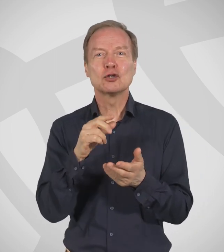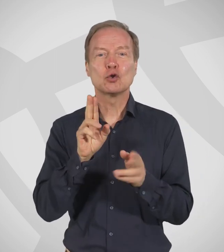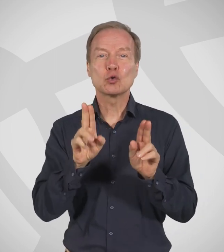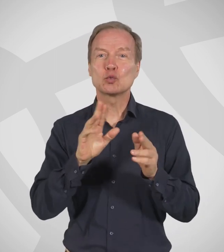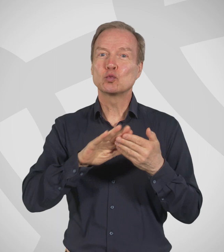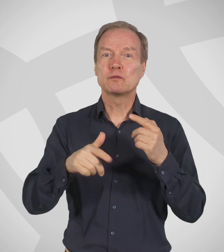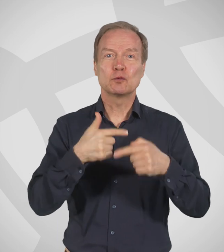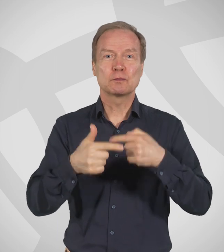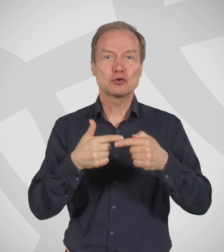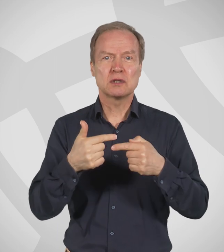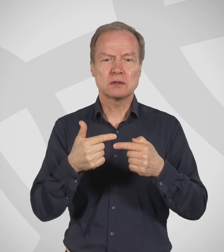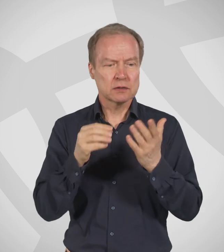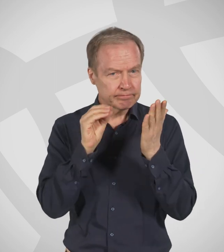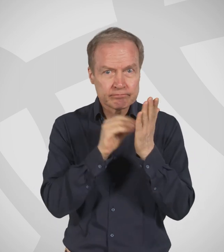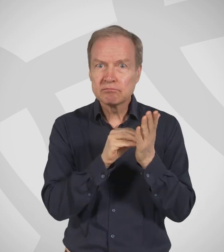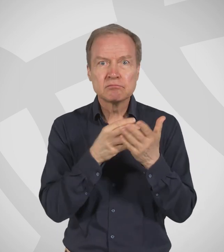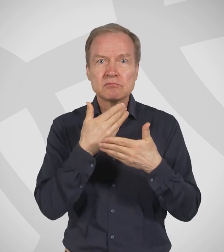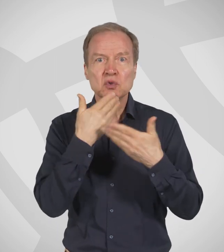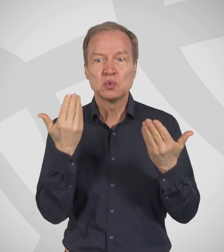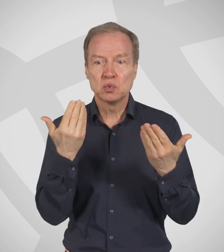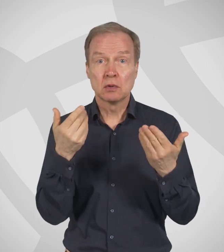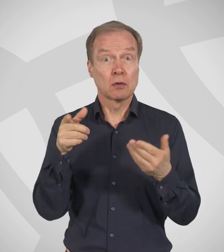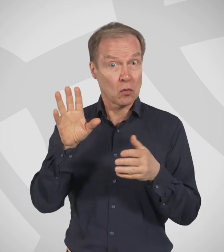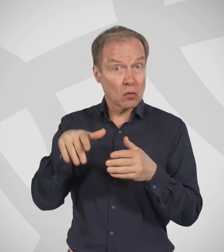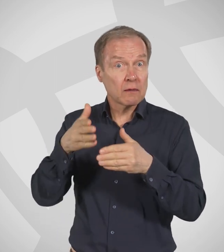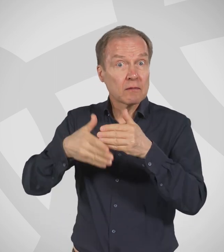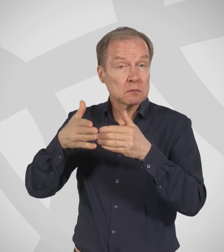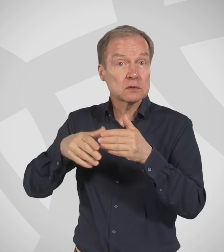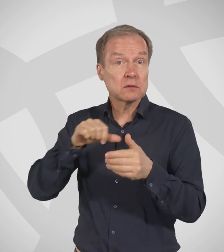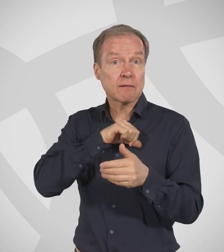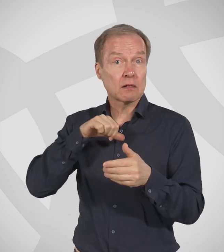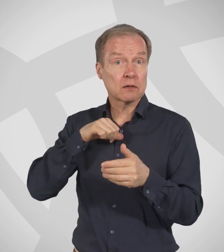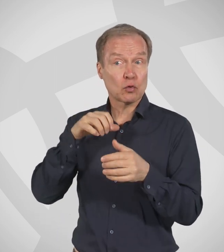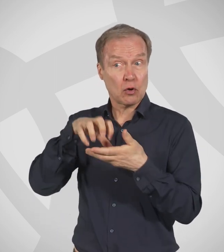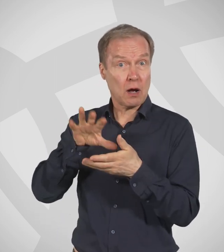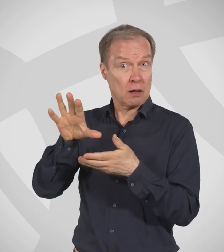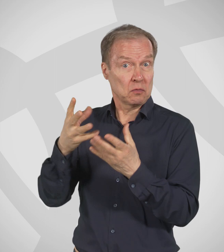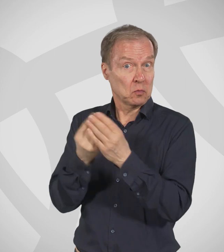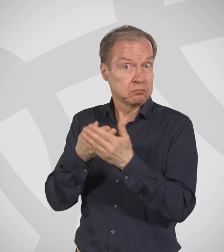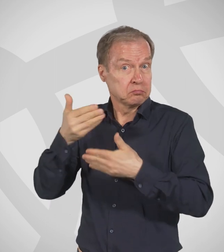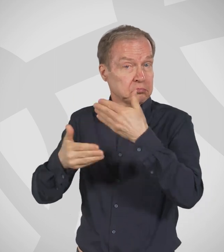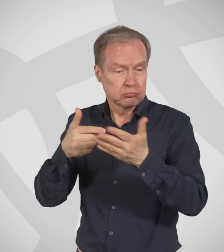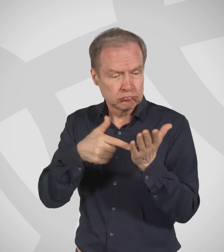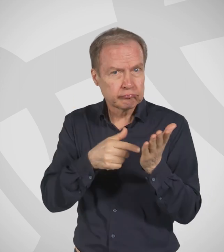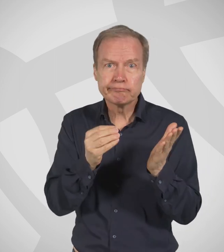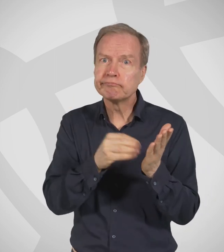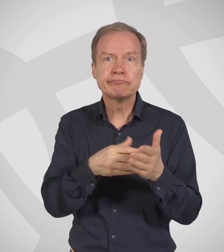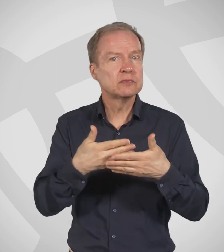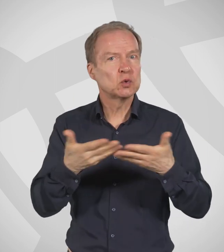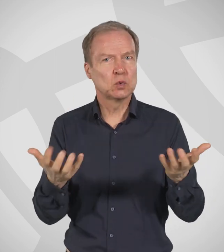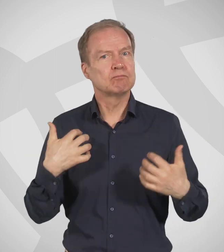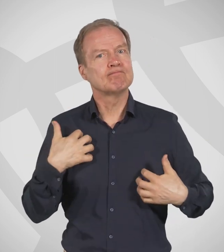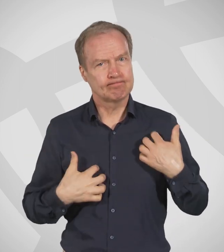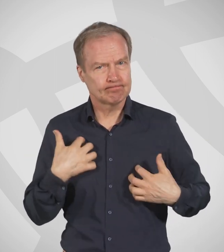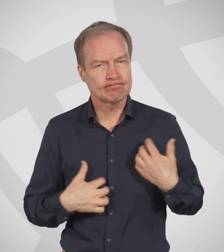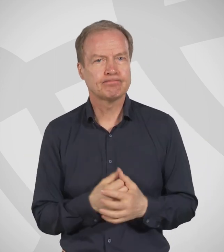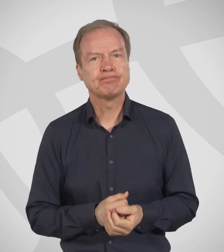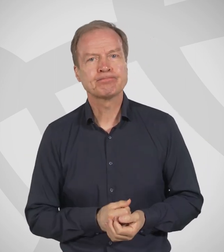ja valtionhallinnossa jo edenneen totuus- ja sovintoprosessin puuttuminen.